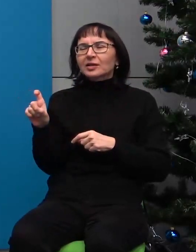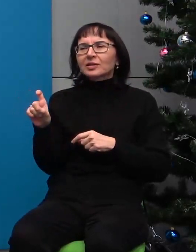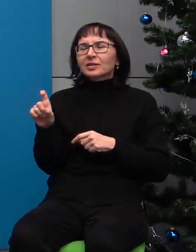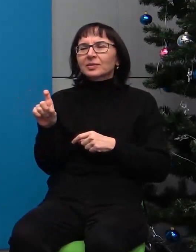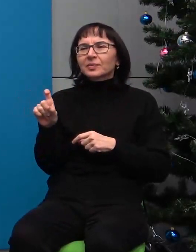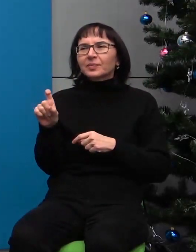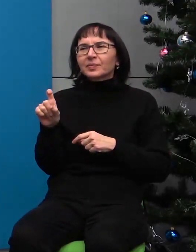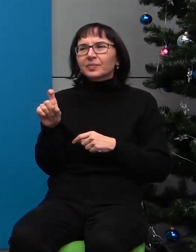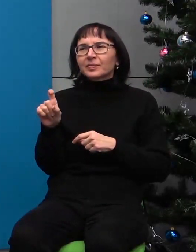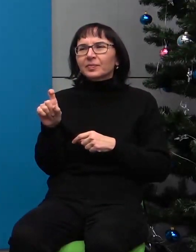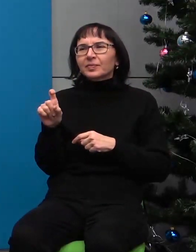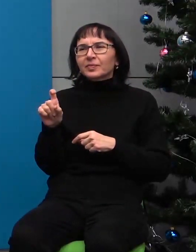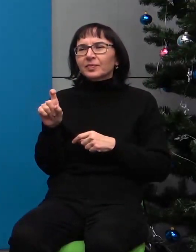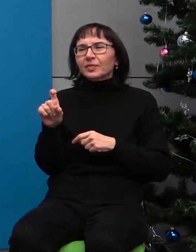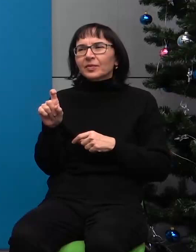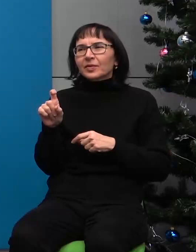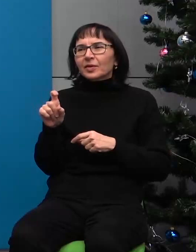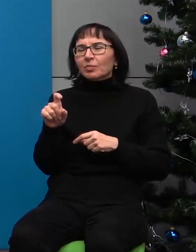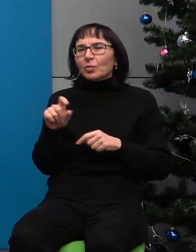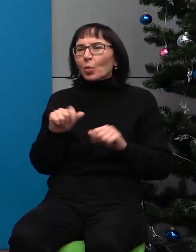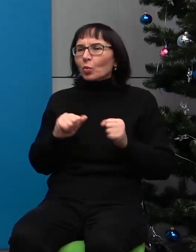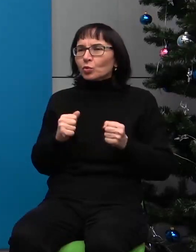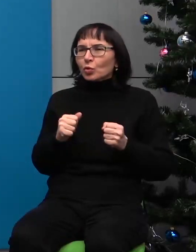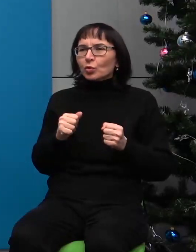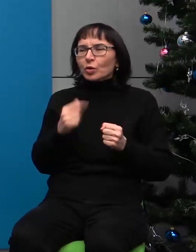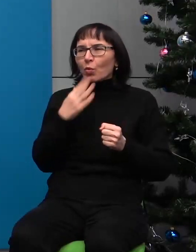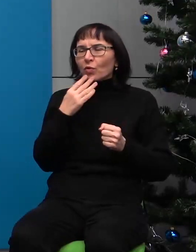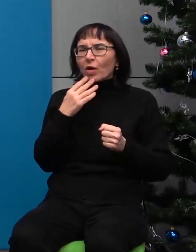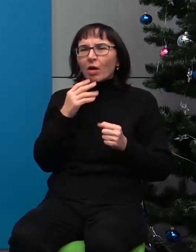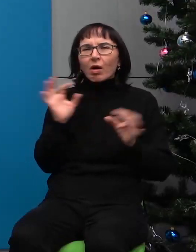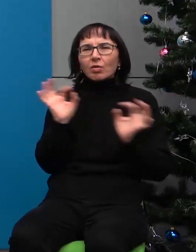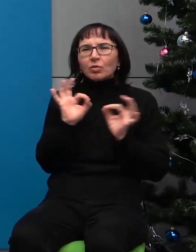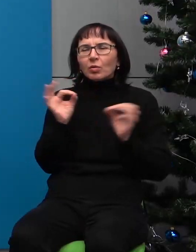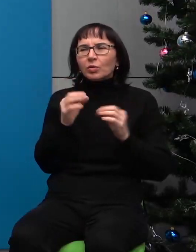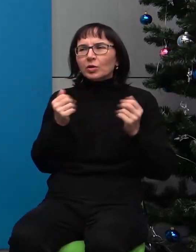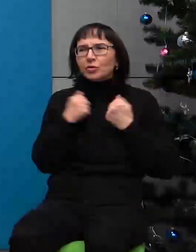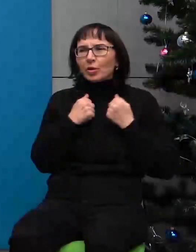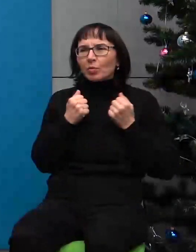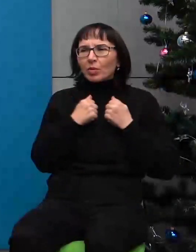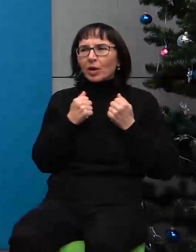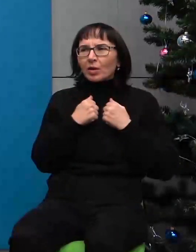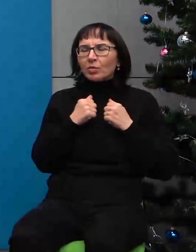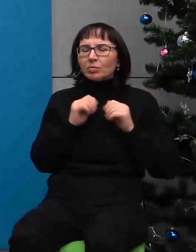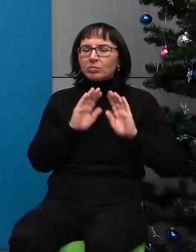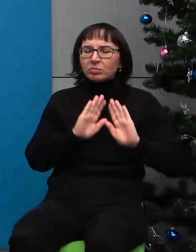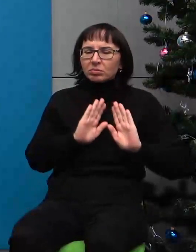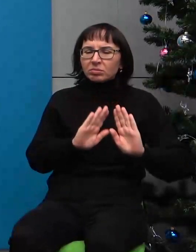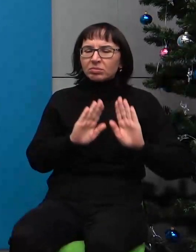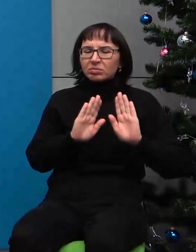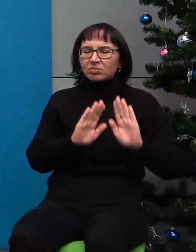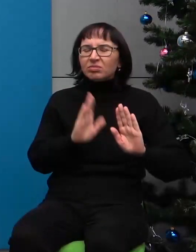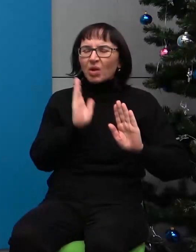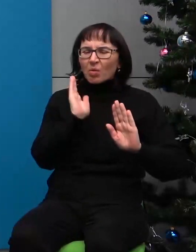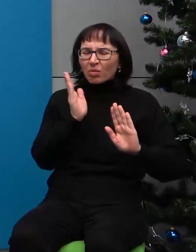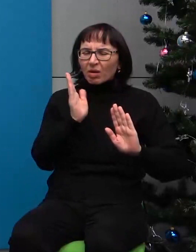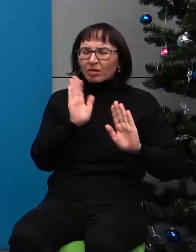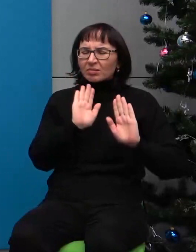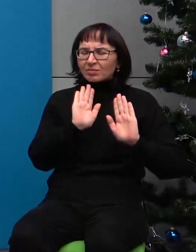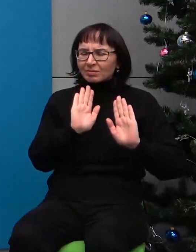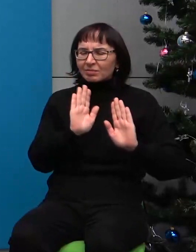No w każdym razie, w dużym skrócie, strasznie się bałem. Bo to odlegają, prawda. No bo jak się pisze książki?